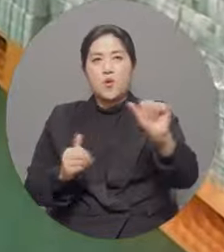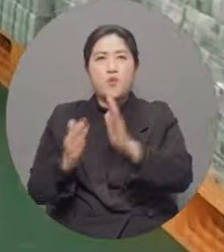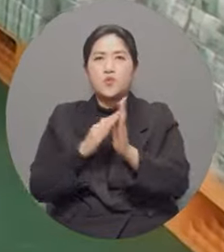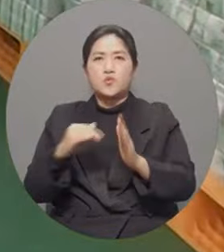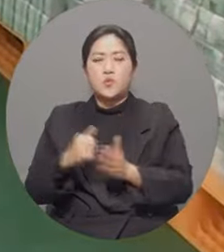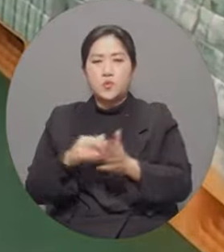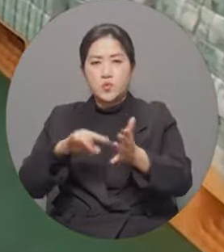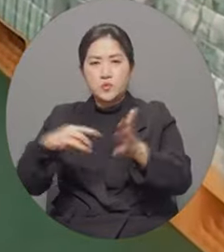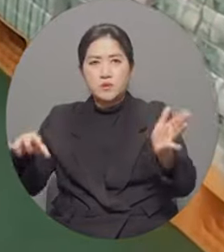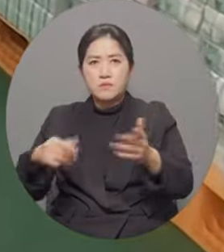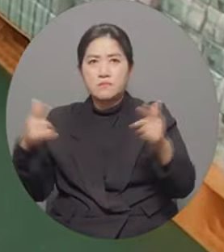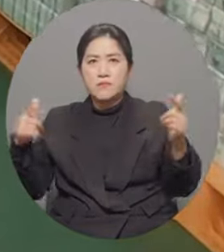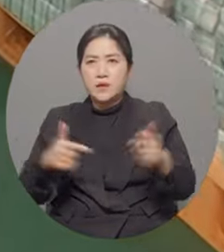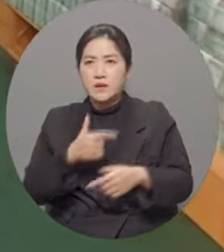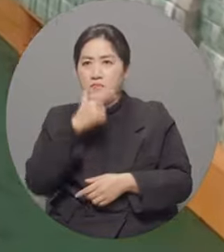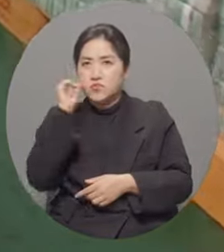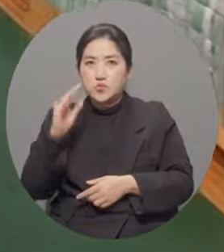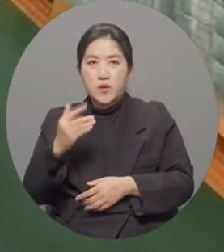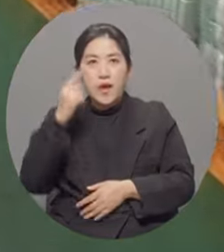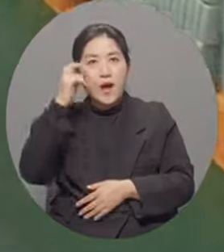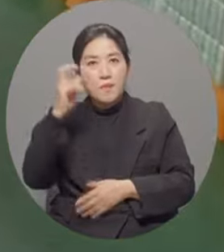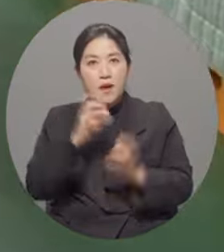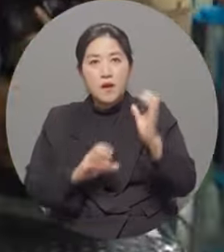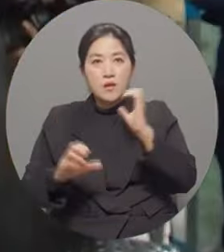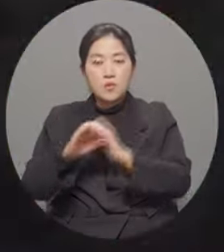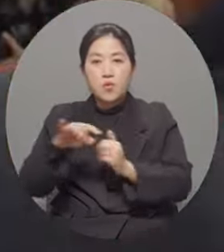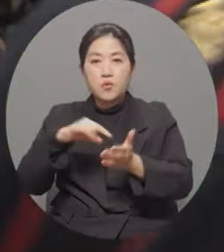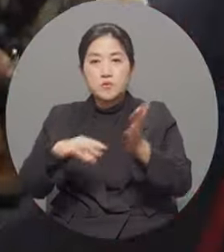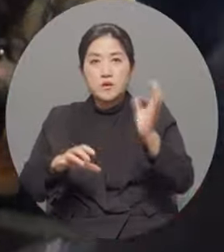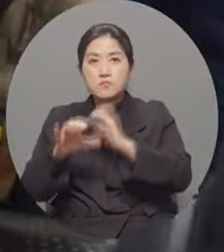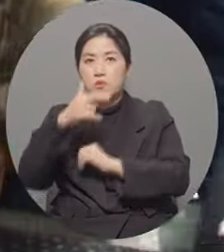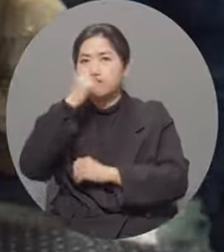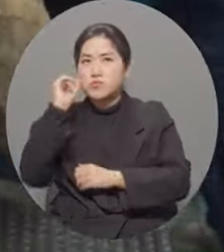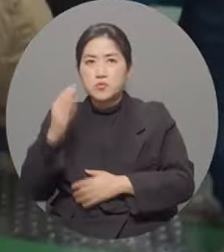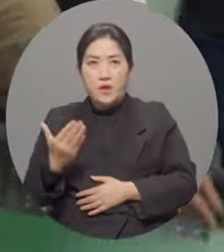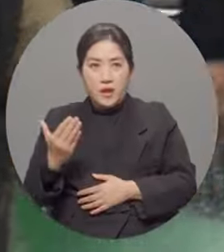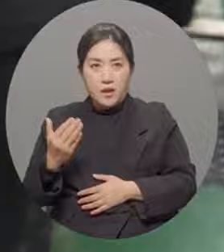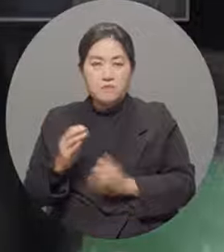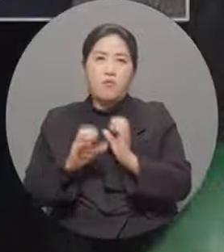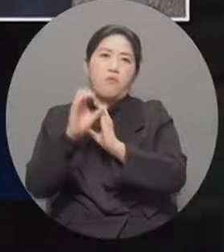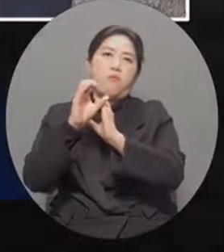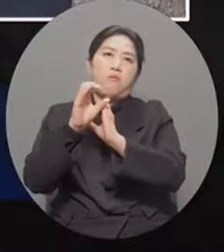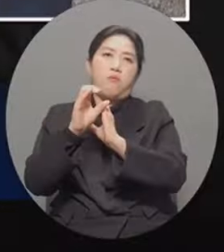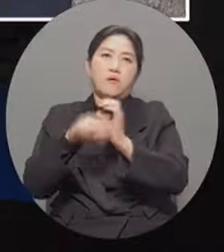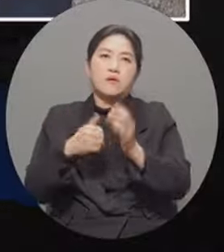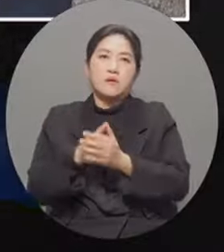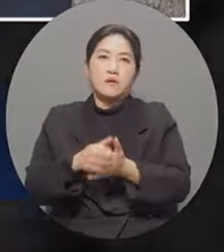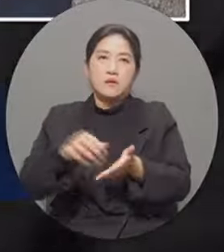각종 감세 정책으로 이미 5조 원가량의 세수 감소가 예정되는 상황에서 추가로 세금이 더 줄어드는 겁니다.